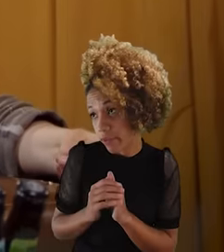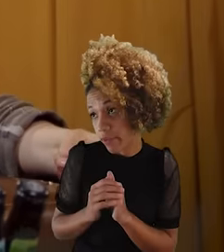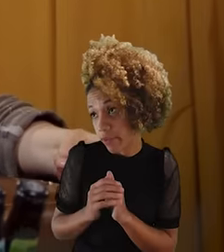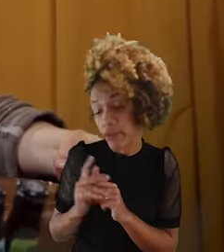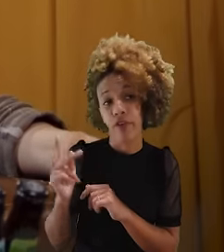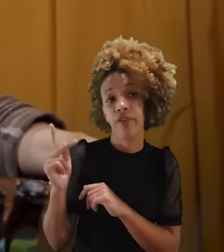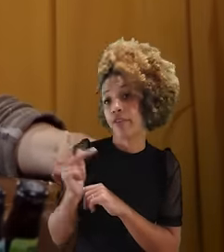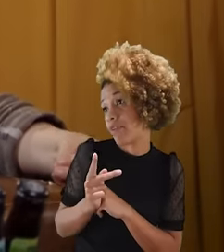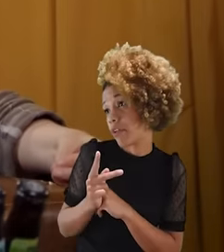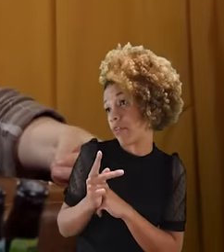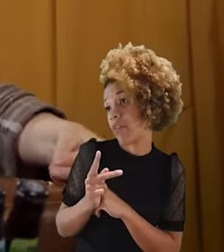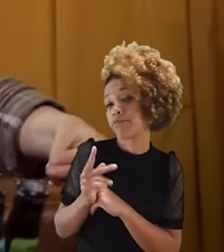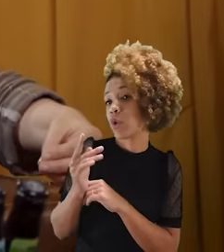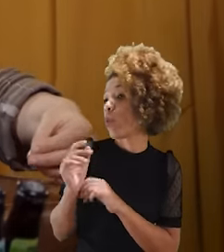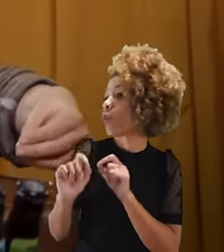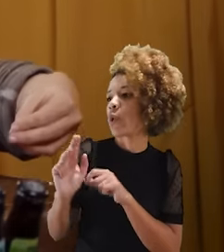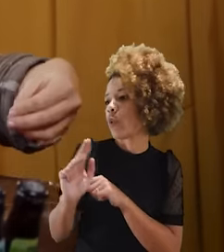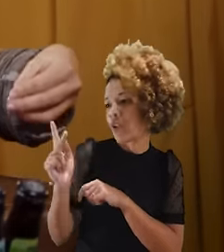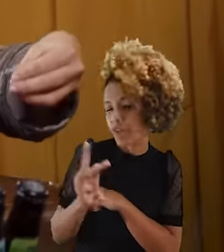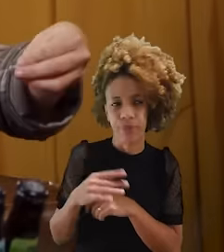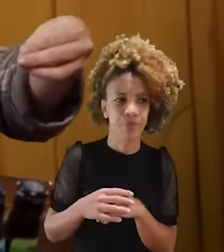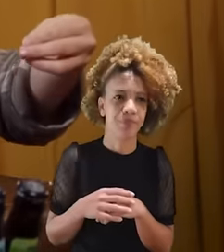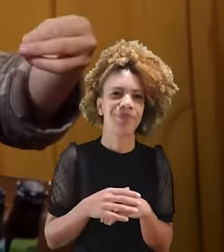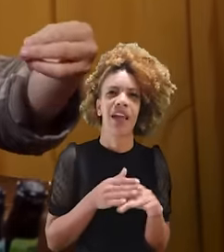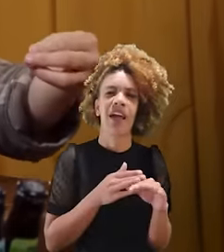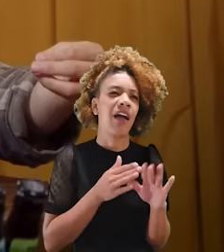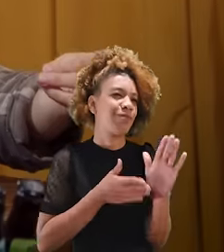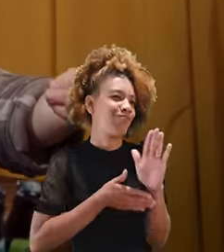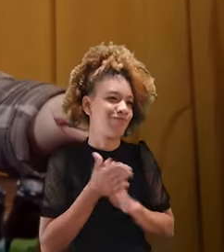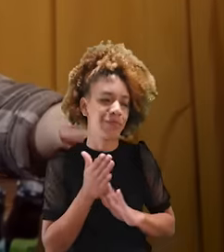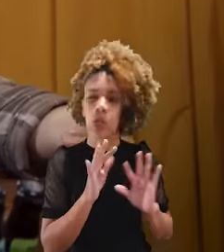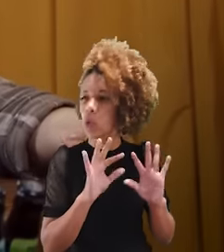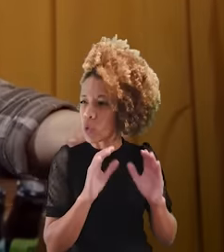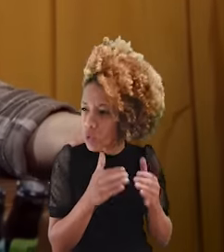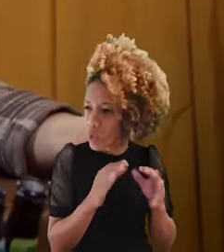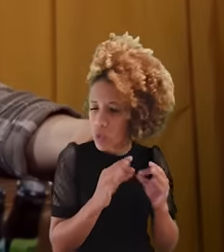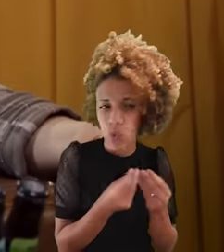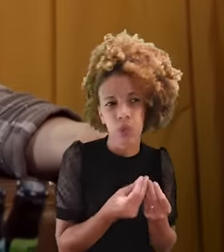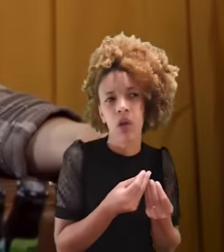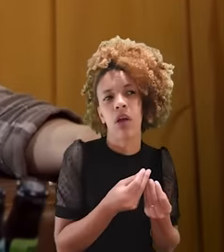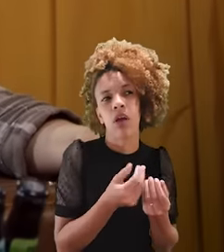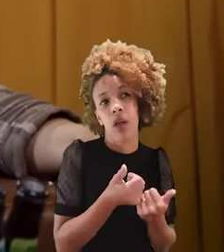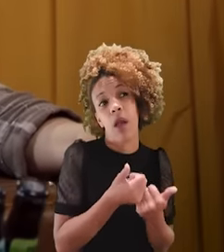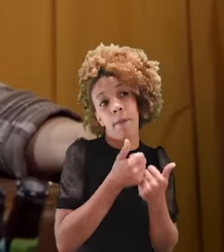antissemita aí eu tive que sair de um grupo de política que comeou como antibolsonarista e assim